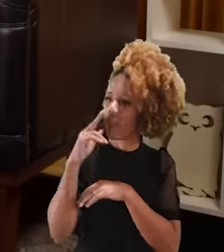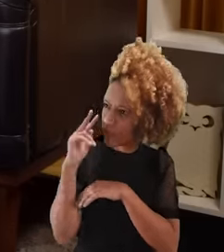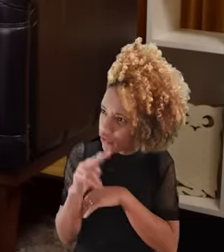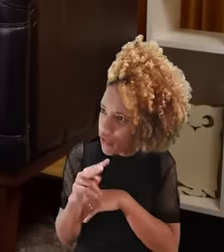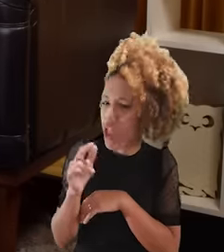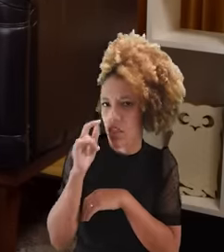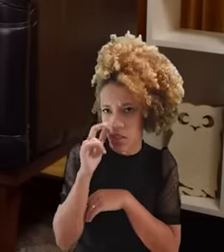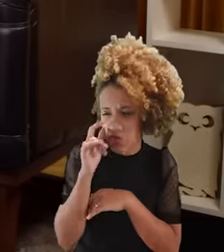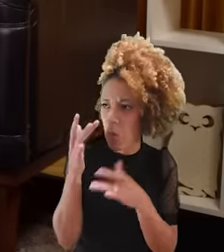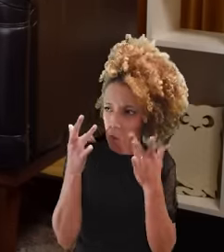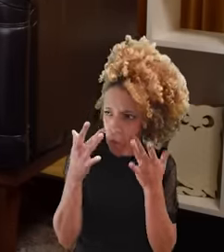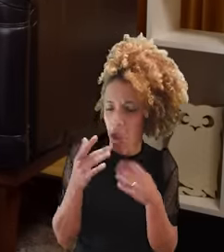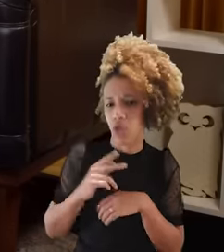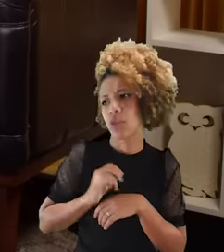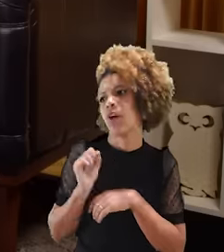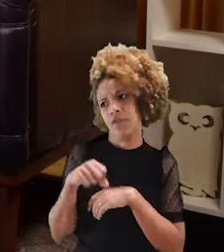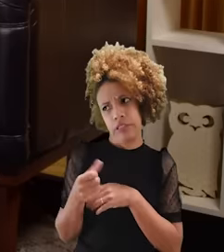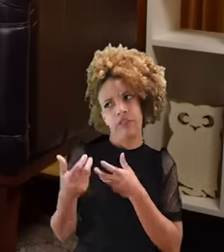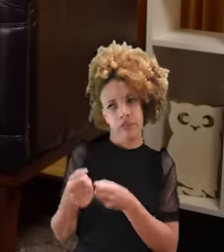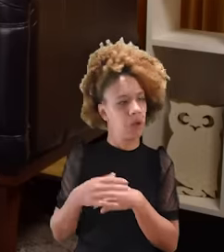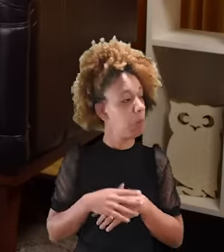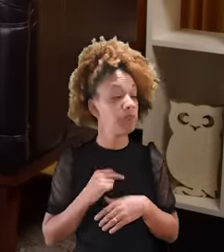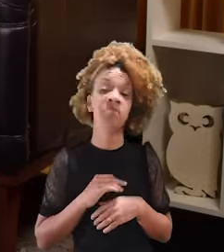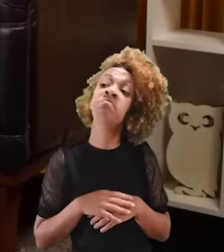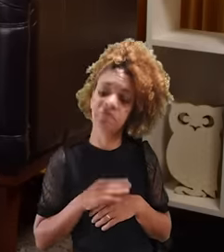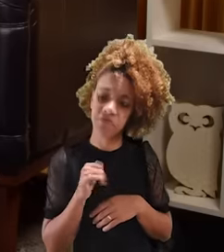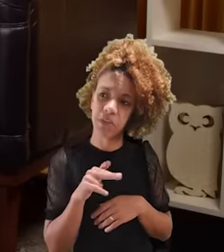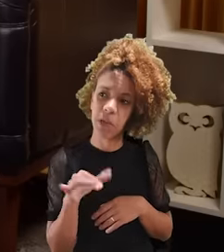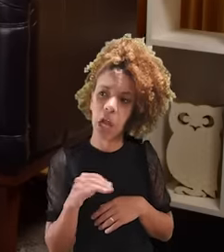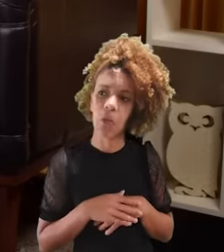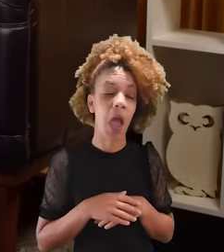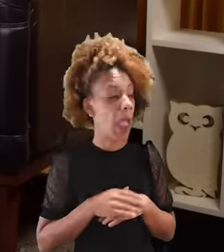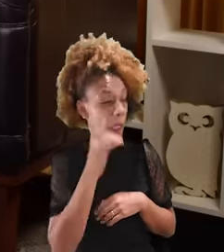tudo eu sei muito bem que sim que eu dei para cá ah olha Toma essa Marcão é babaca que interessante